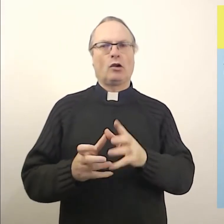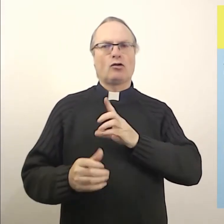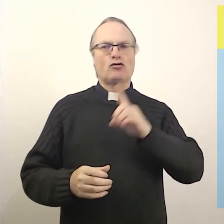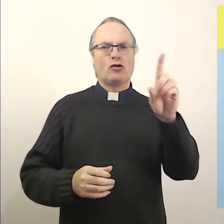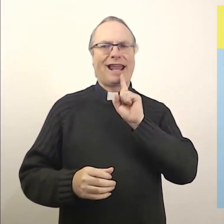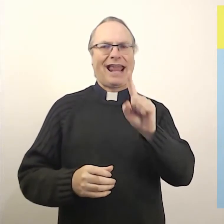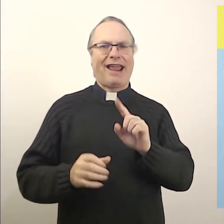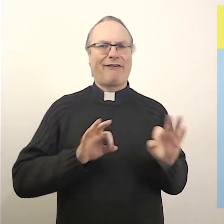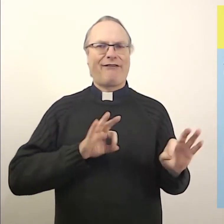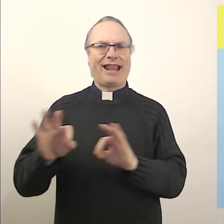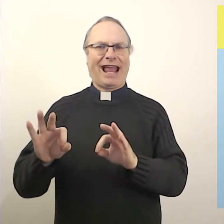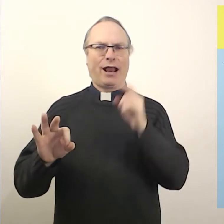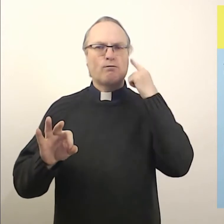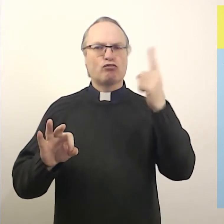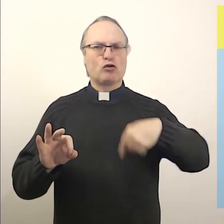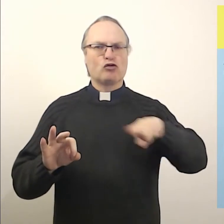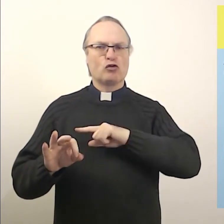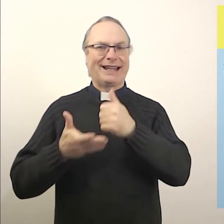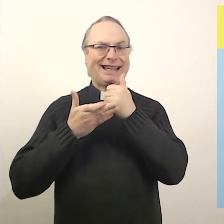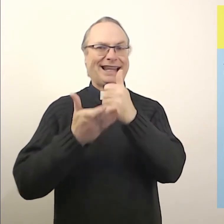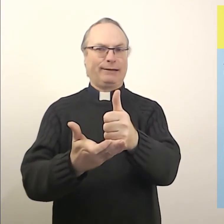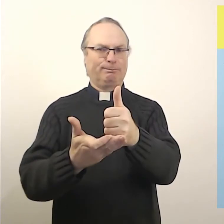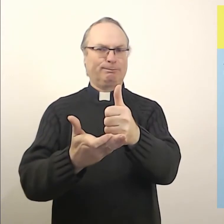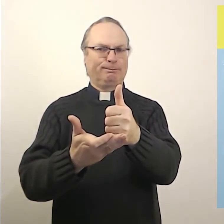Dieu est fidèle pour nous aider.